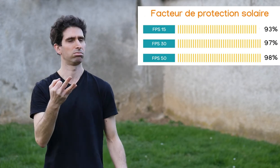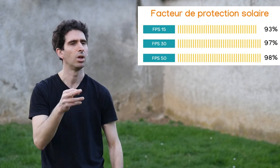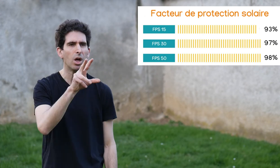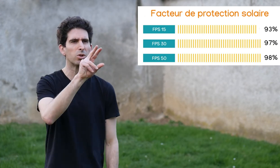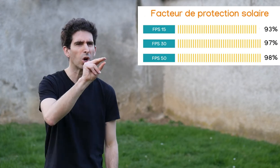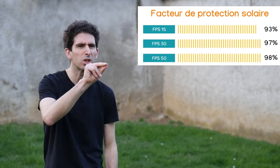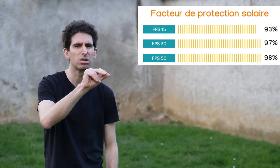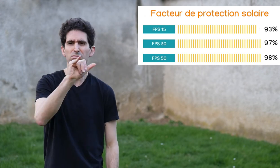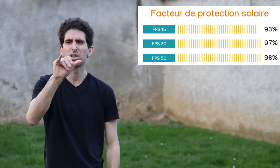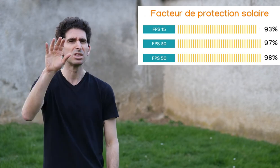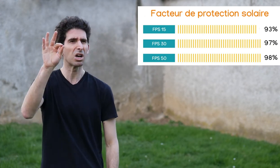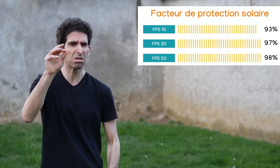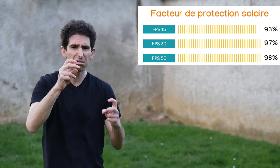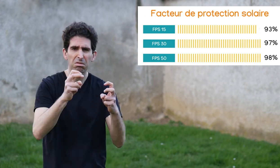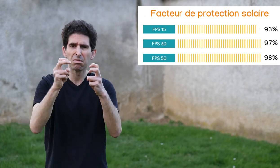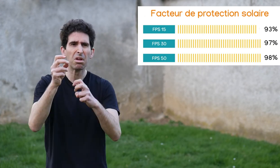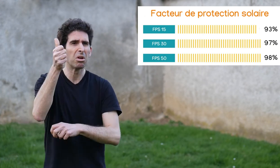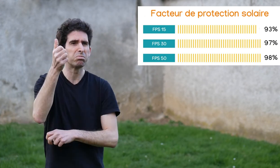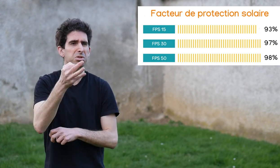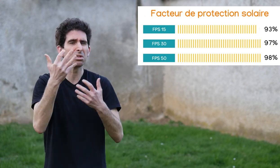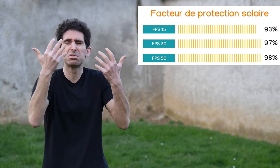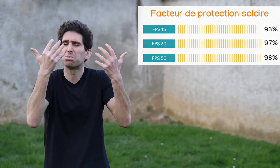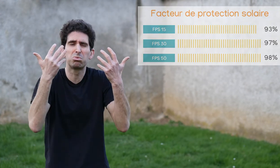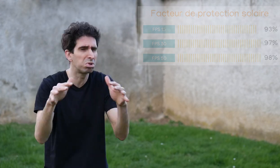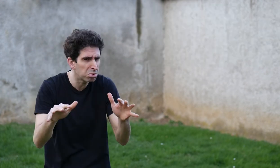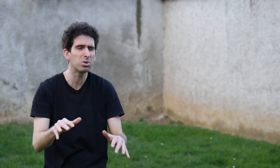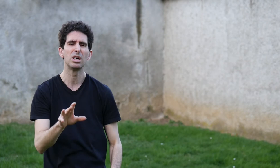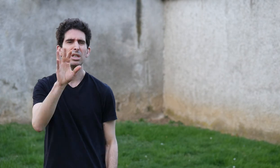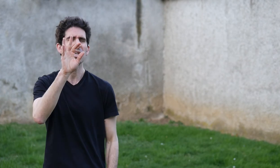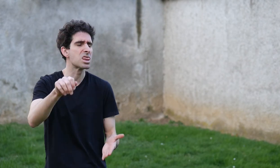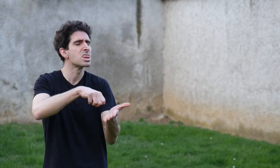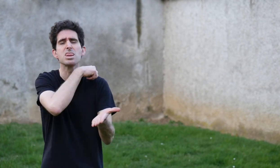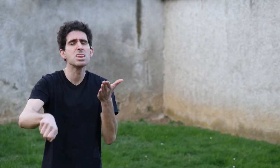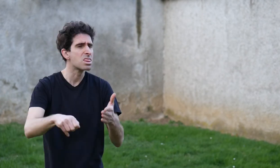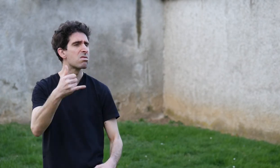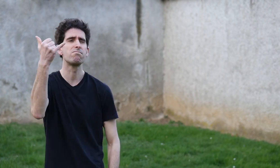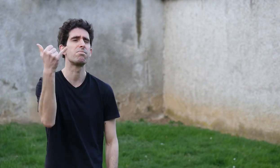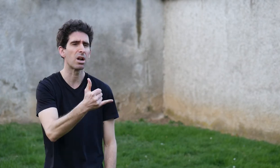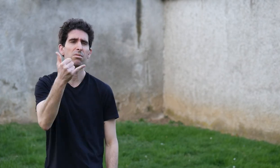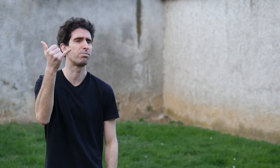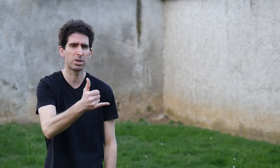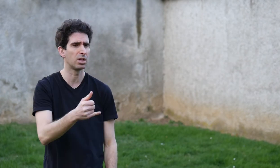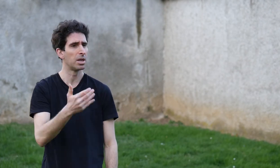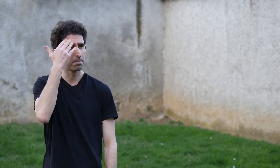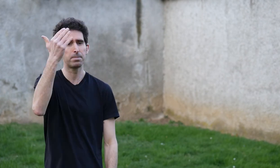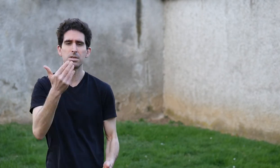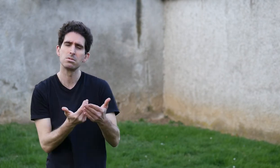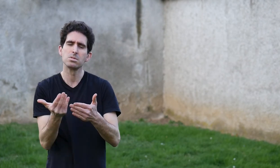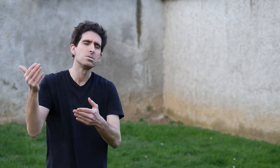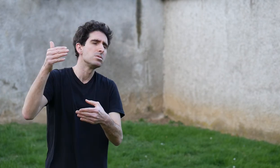De 30 à 50, la différence est de 1% seulement ! Payer cher un FPS 50 est donc inutile. Si tu es exposé longtemps